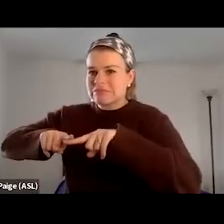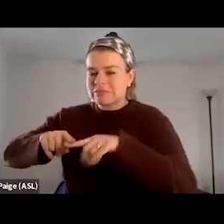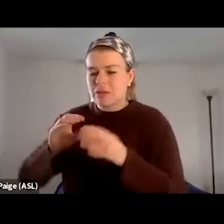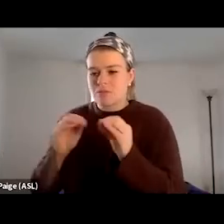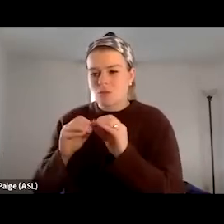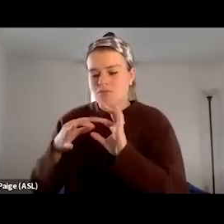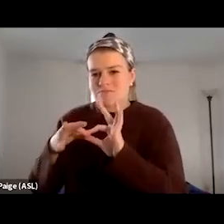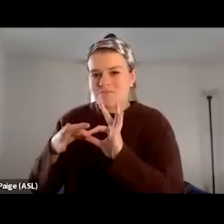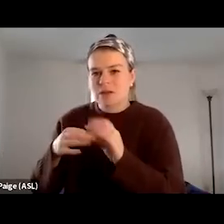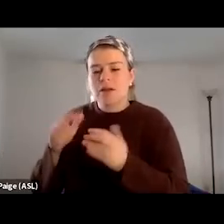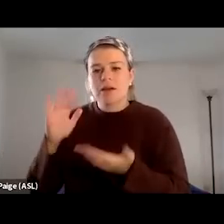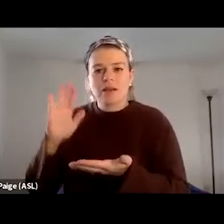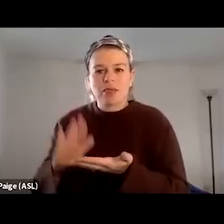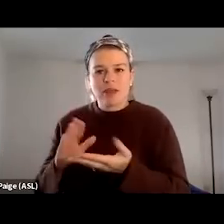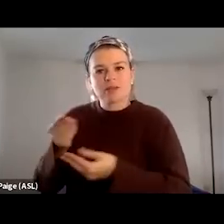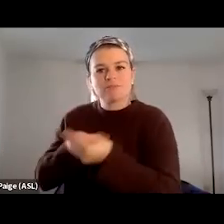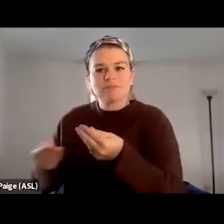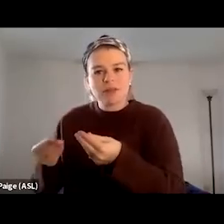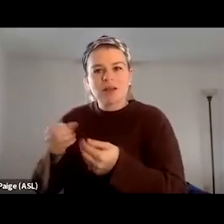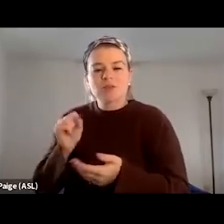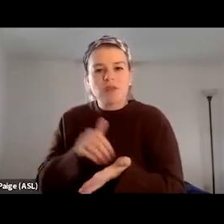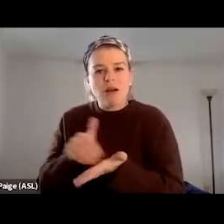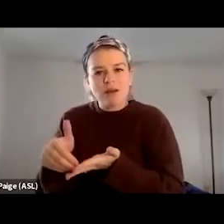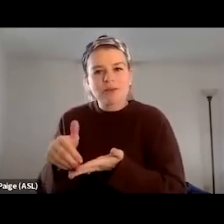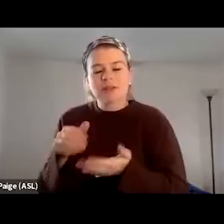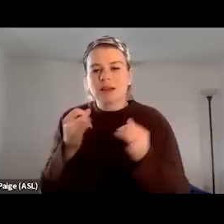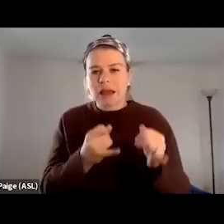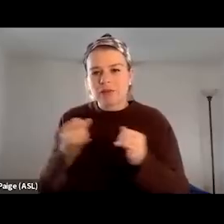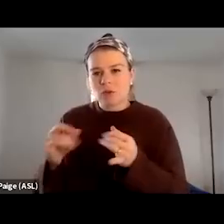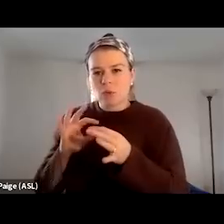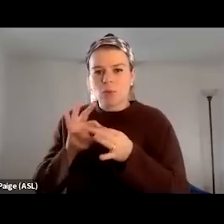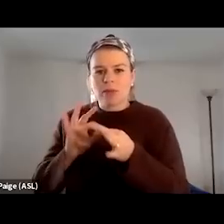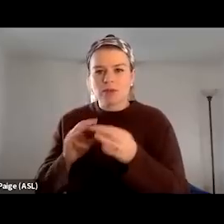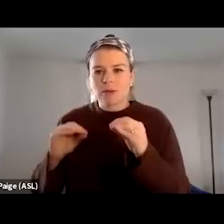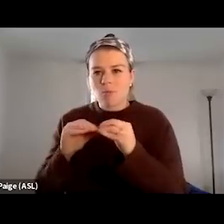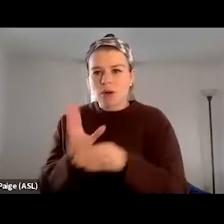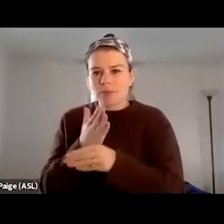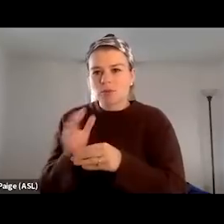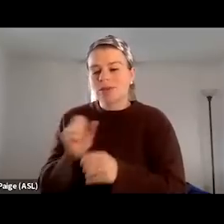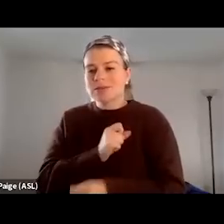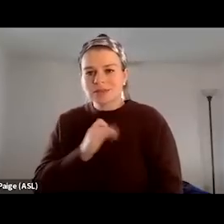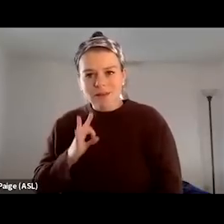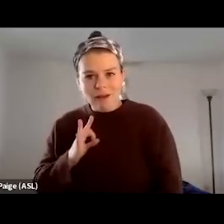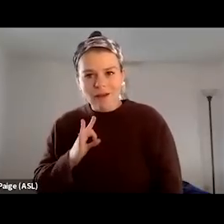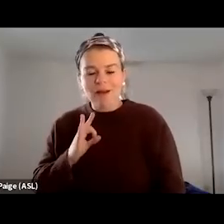y menos reciprocidad, así que a menudo las relaciones de las personas se dan más con alguien del personal o un proveedor de cuidados,